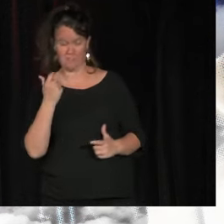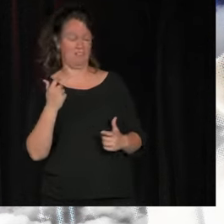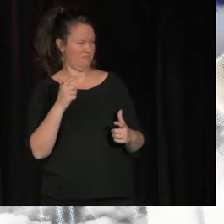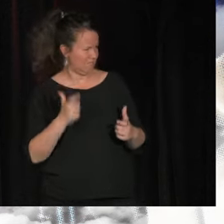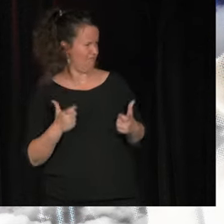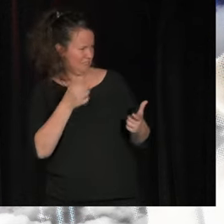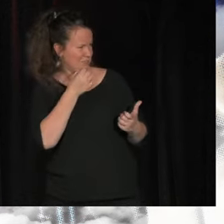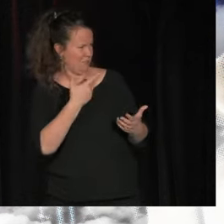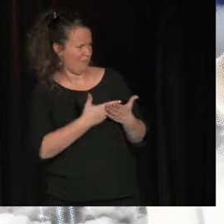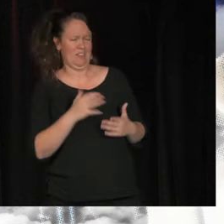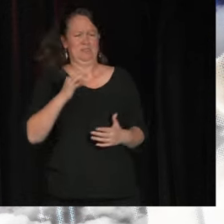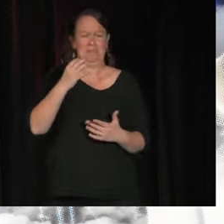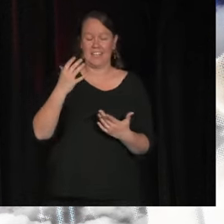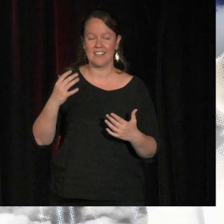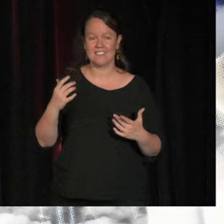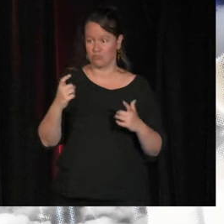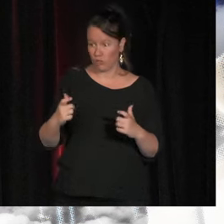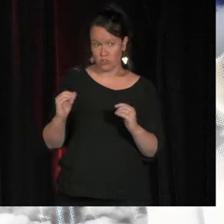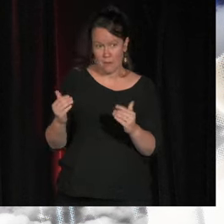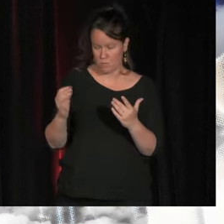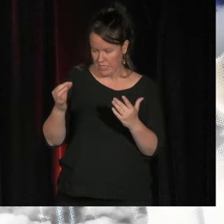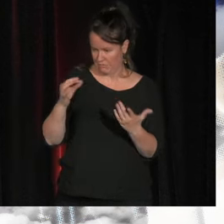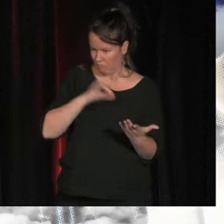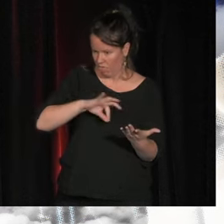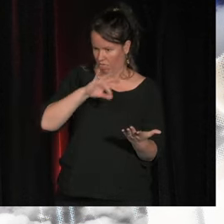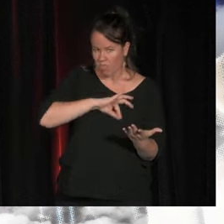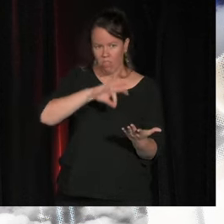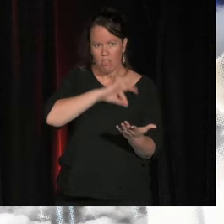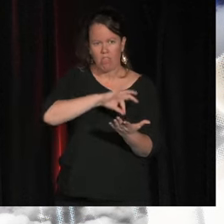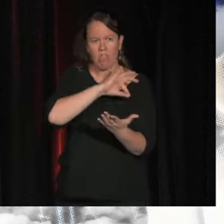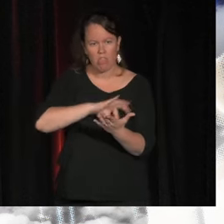Non, mais c'est-à-dire qu'en fait, pré 2004, ils font des années à un petit peu moins d'un milliard de revenus par an.